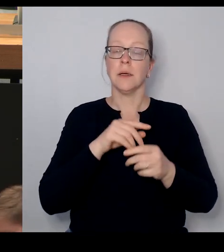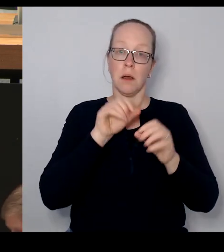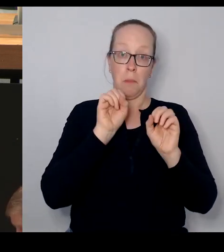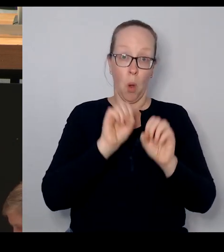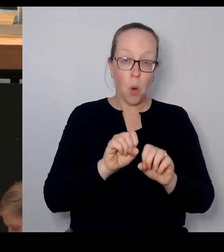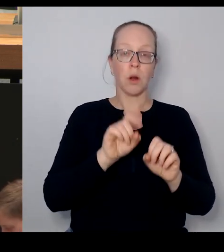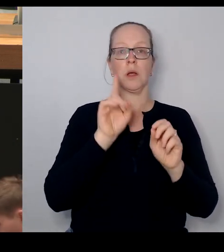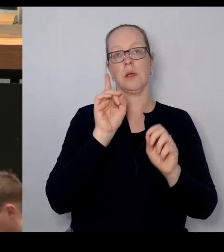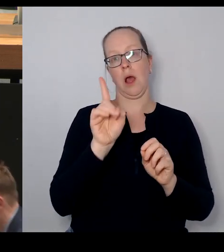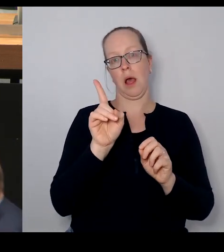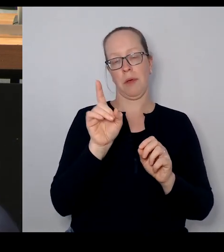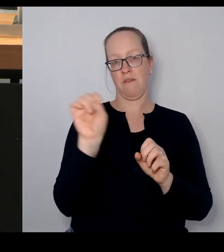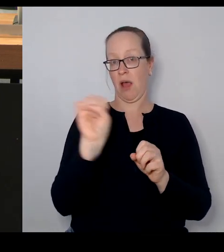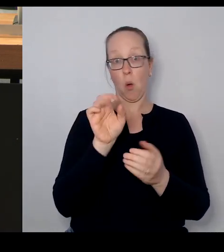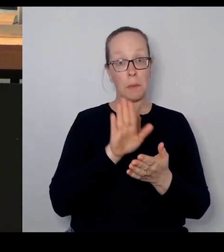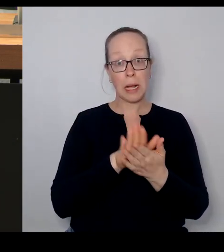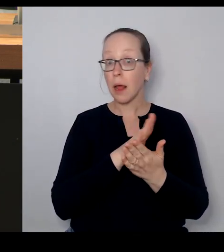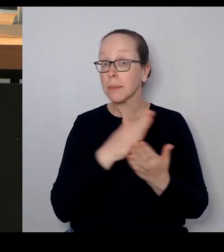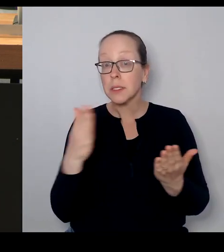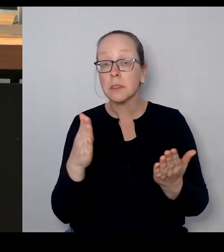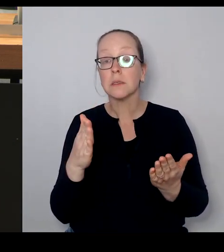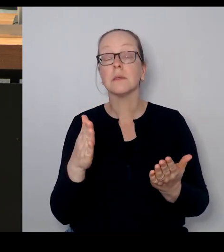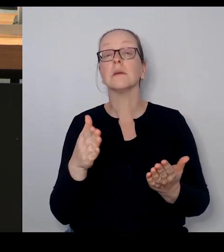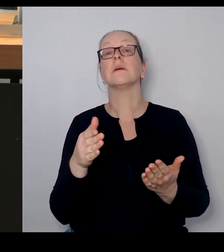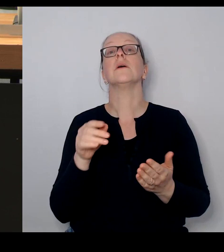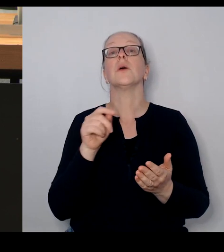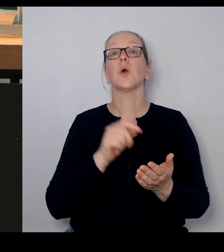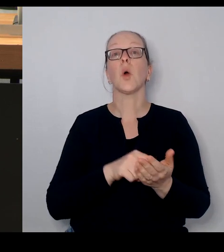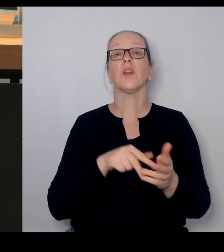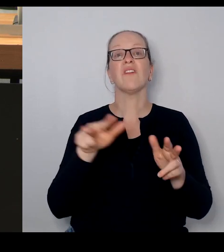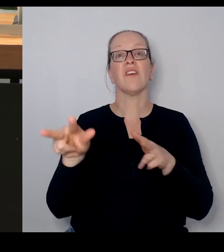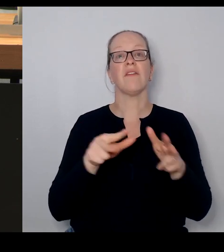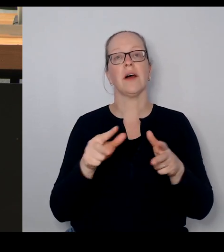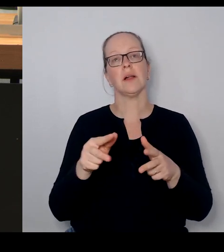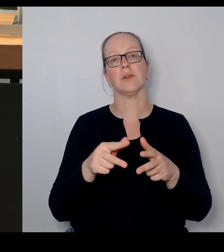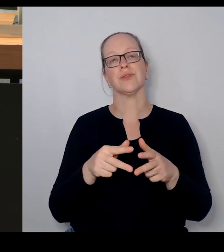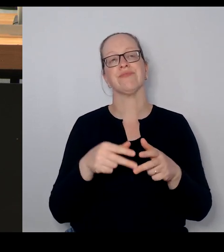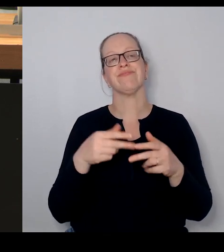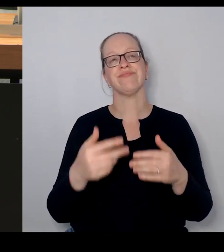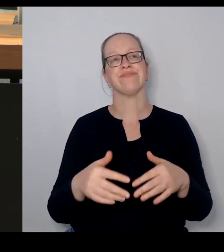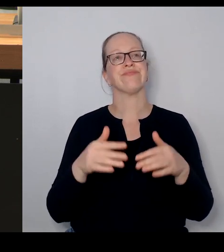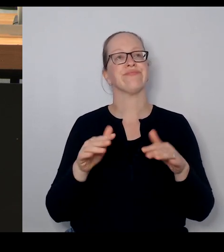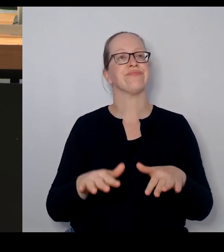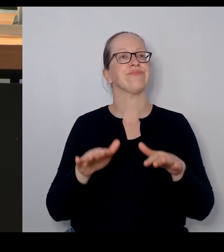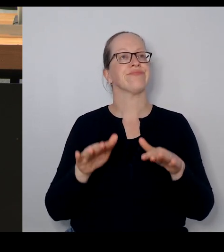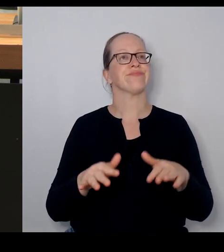Wir müssen in Berlin endlich dahin kommen. Da gucke ich mal den Bausenator an, Wir müssen dahin kommen, dass wir solche Wohnungszahlen schaffen.